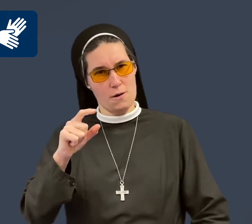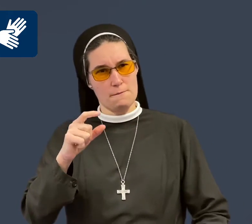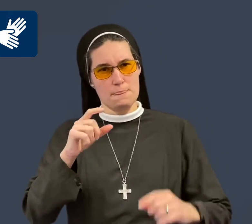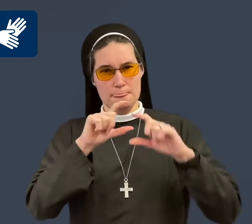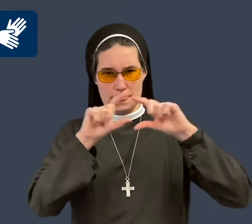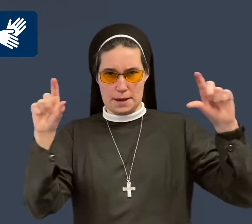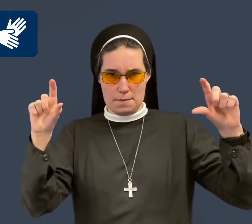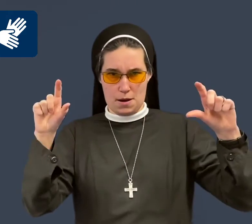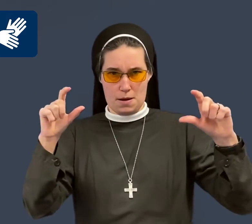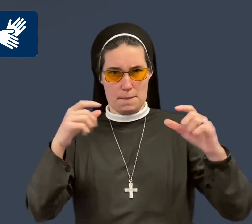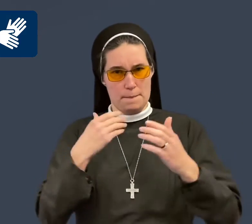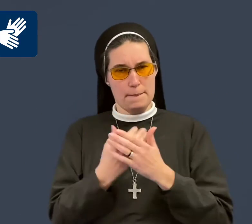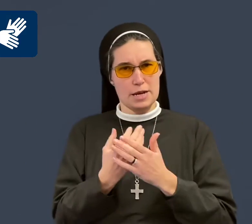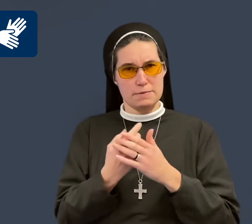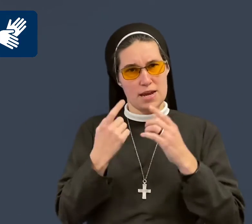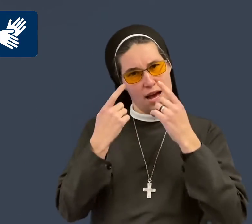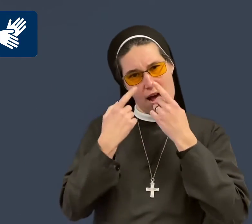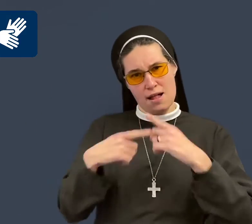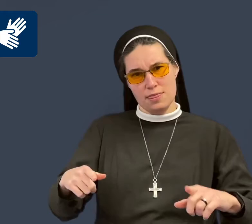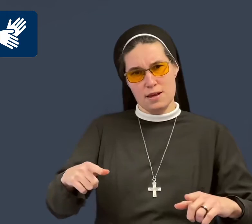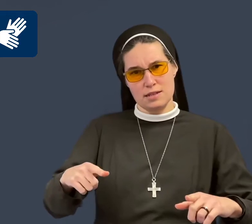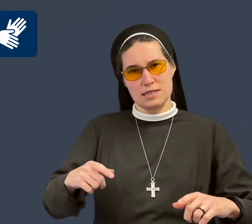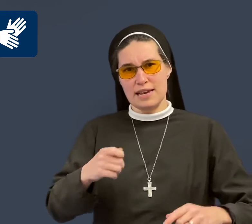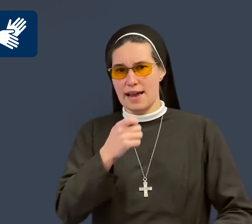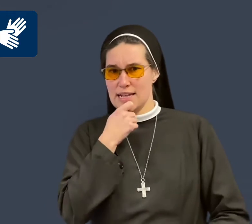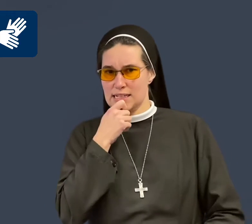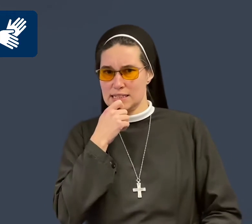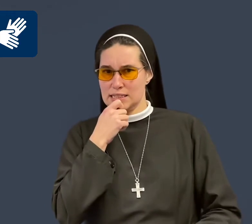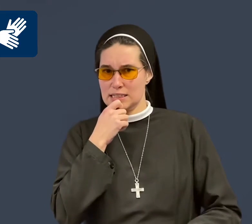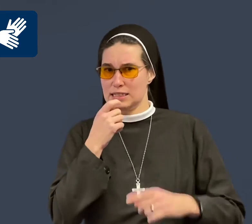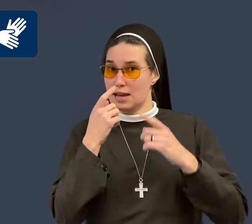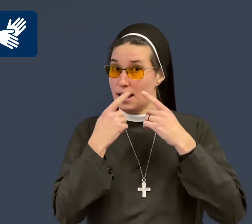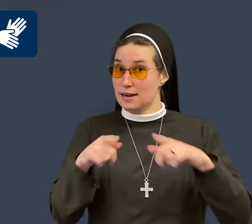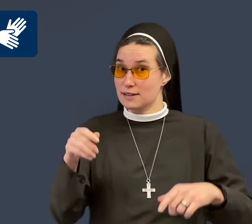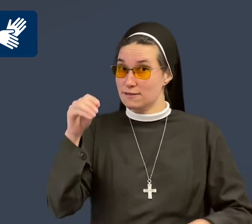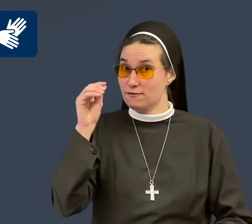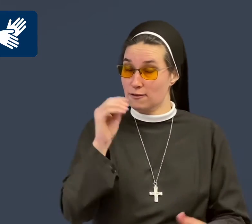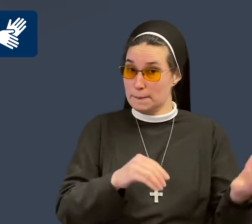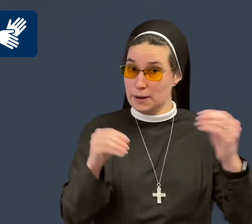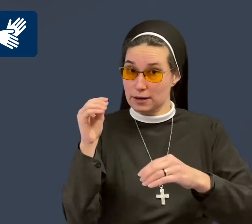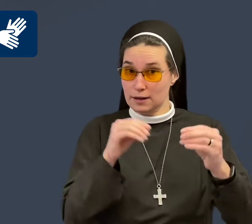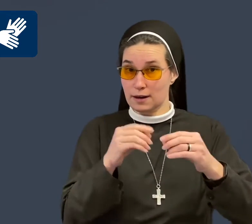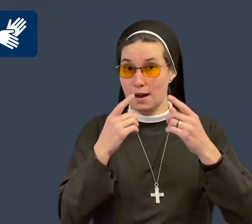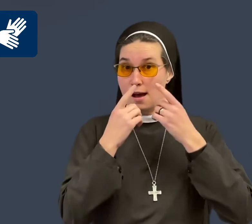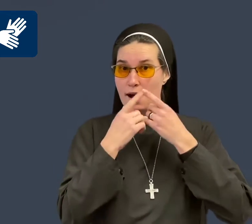Es geht: Anders…essen, verpacken,